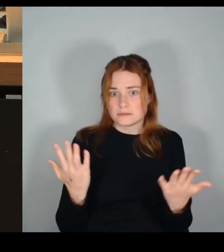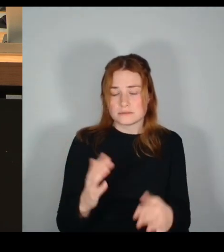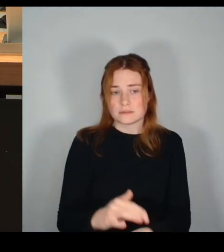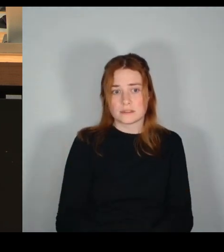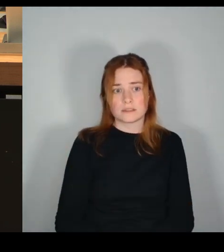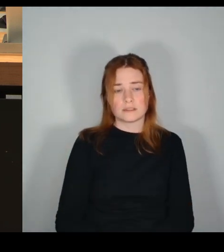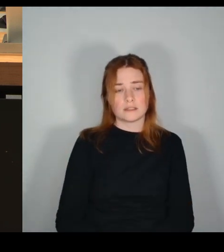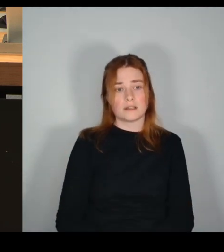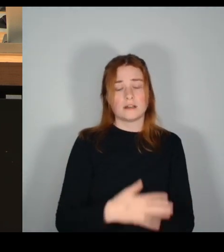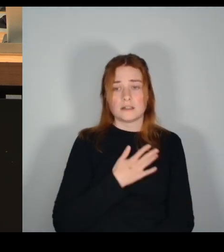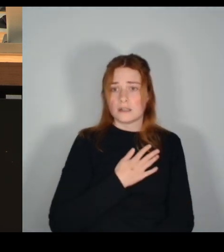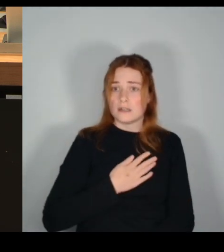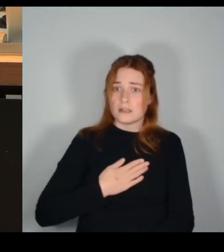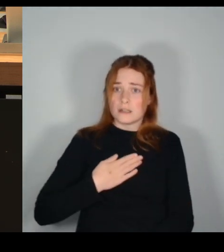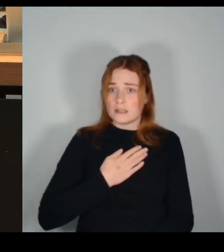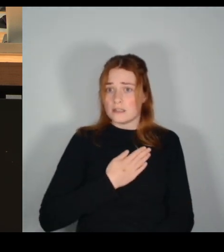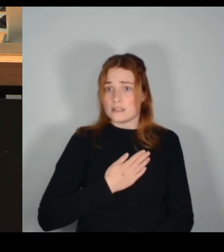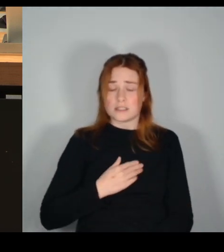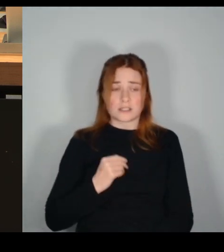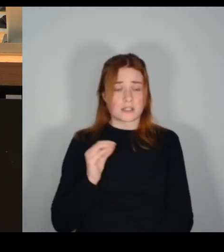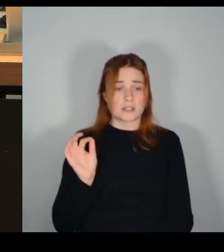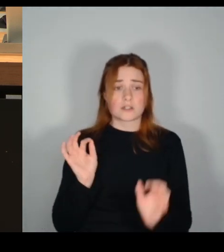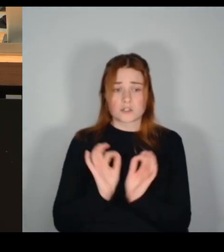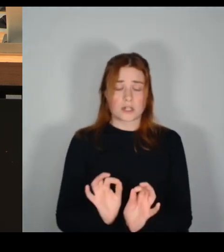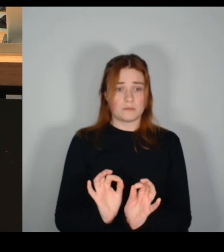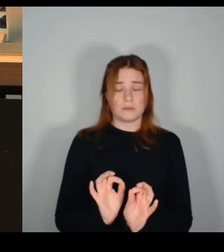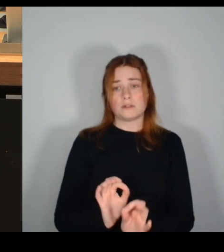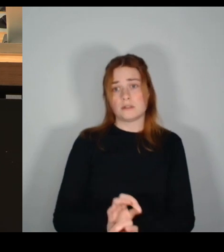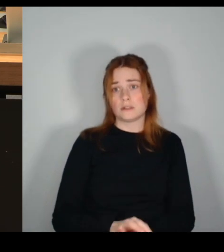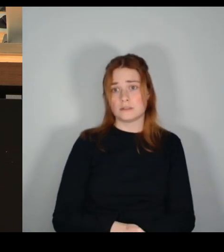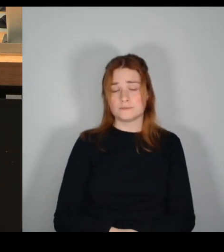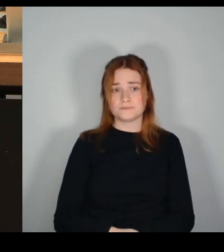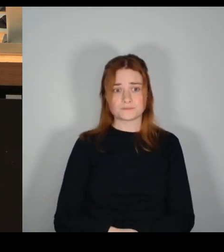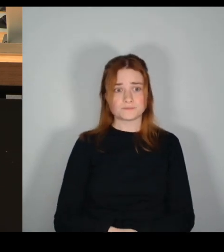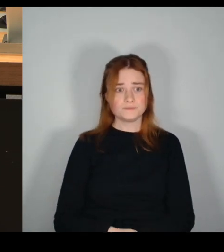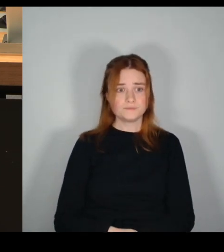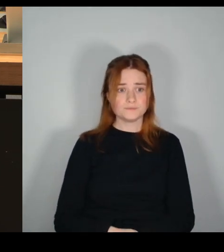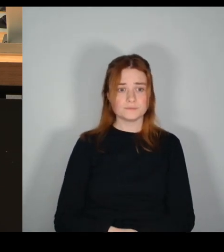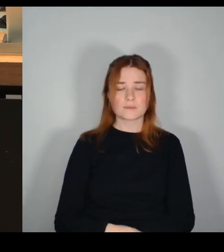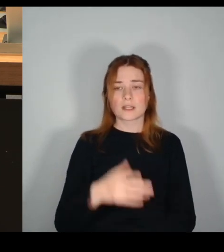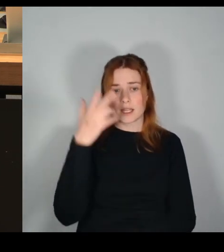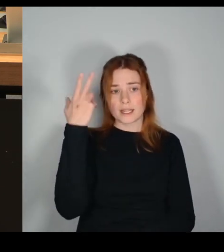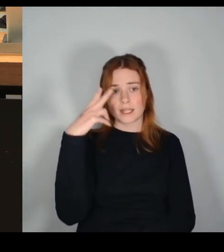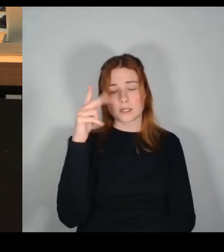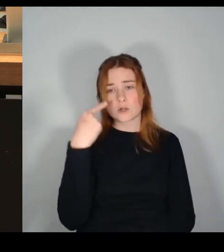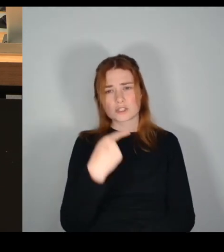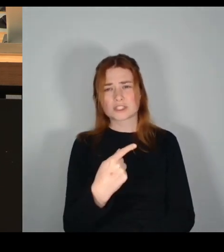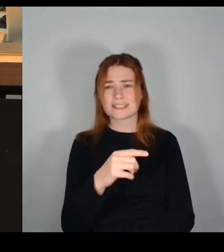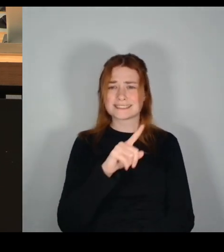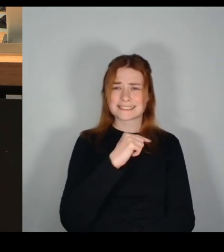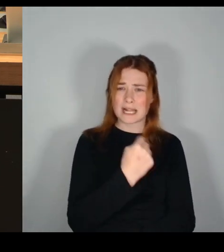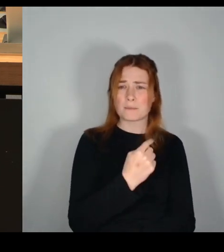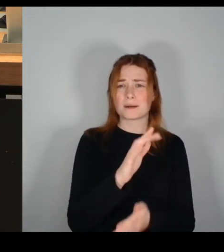Herr Gottschalk, Sie haben den Antrag mit viel Leidenschaft vorgetragen. Ich muss Ihnen allerdings sagen, wir können den heute gar